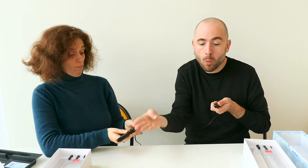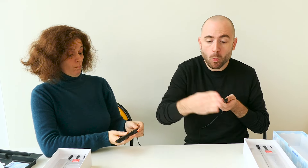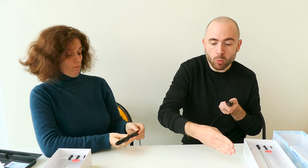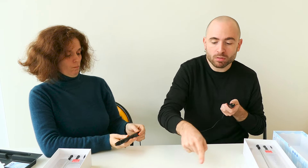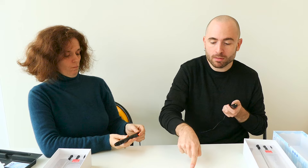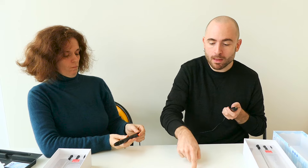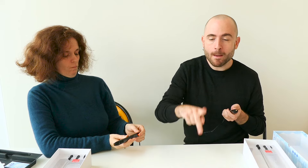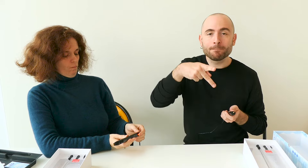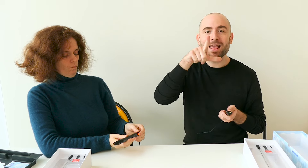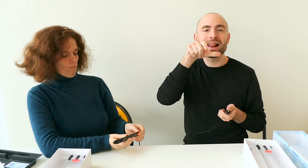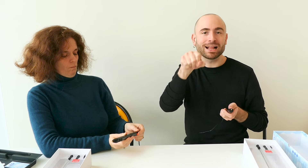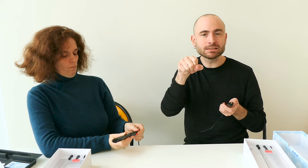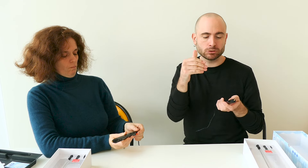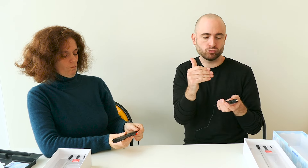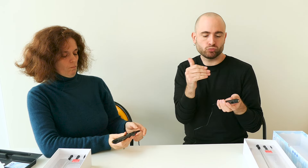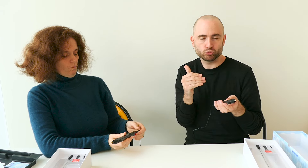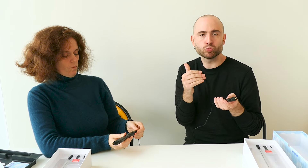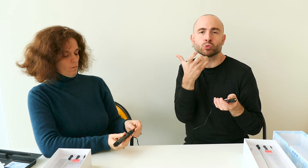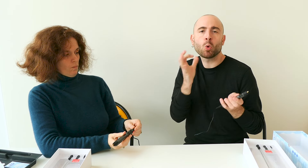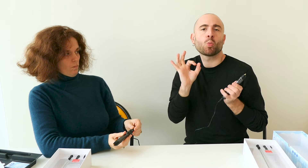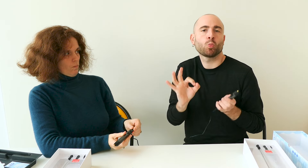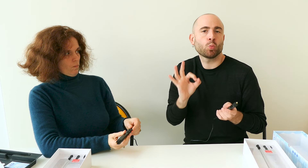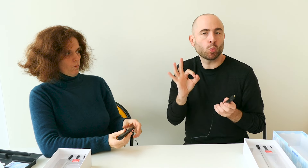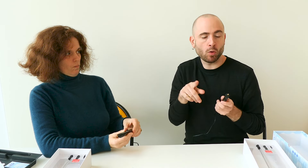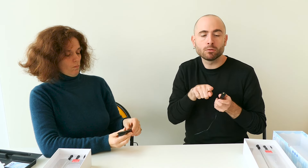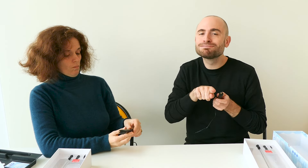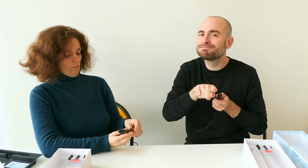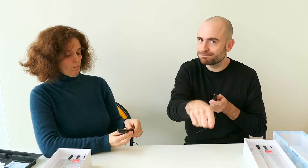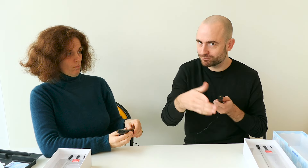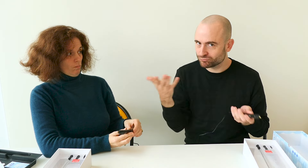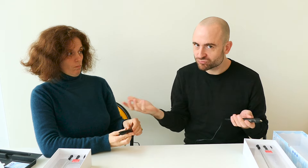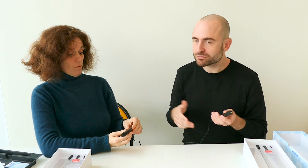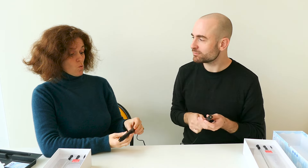et pour les filaments de PLA, on met le bouton sur LO (base température/LED verte).